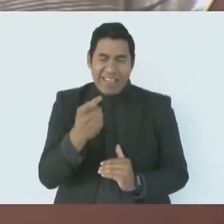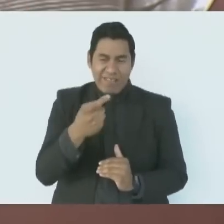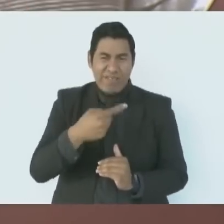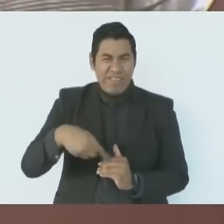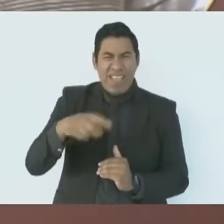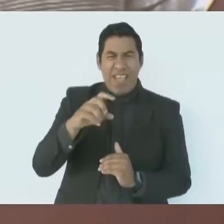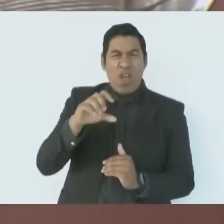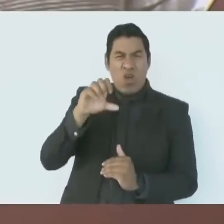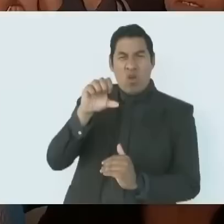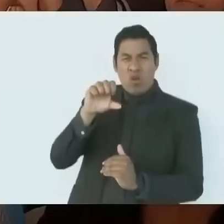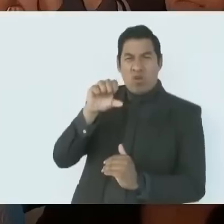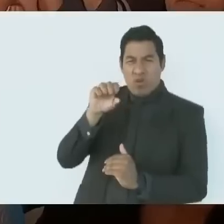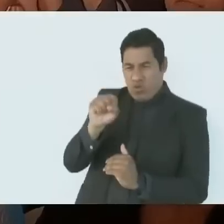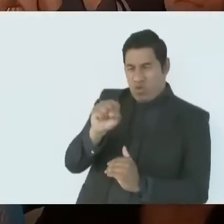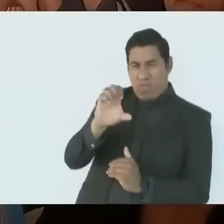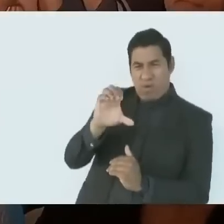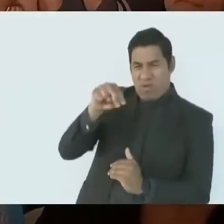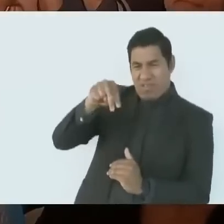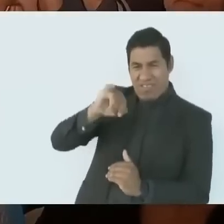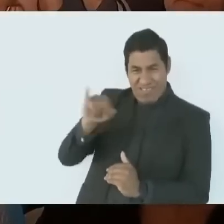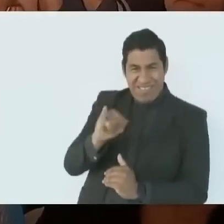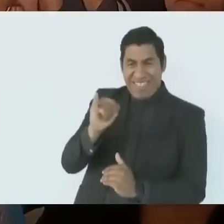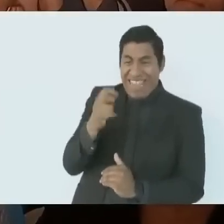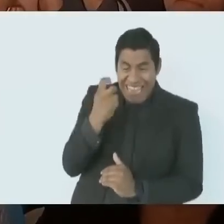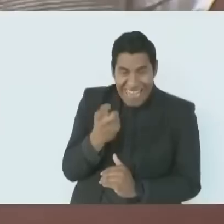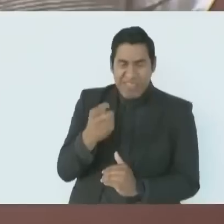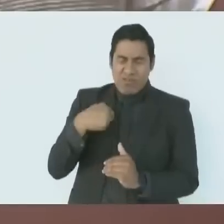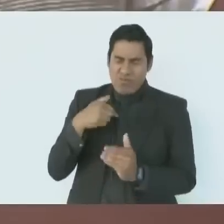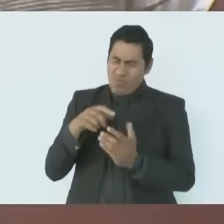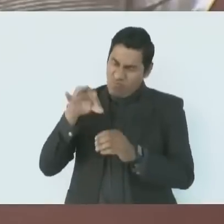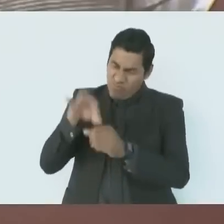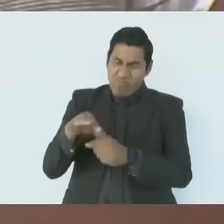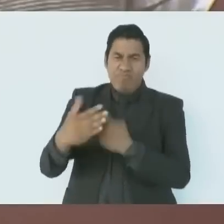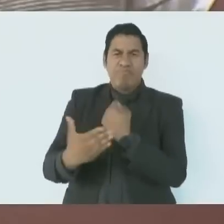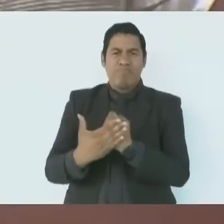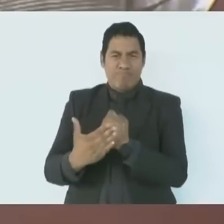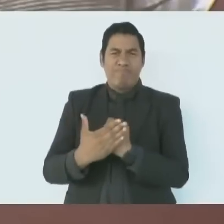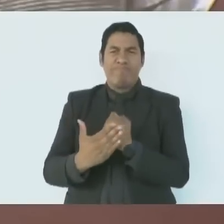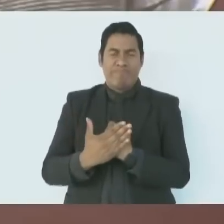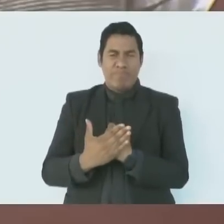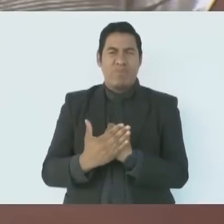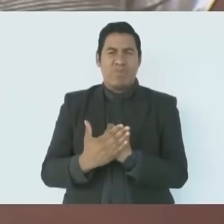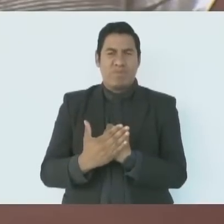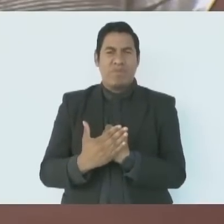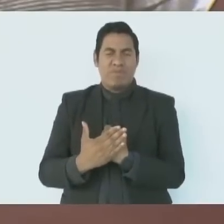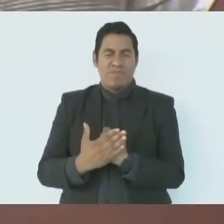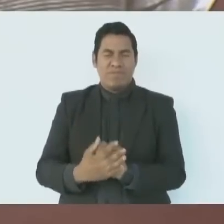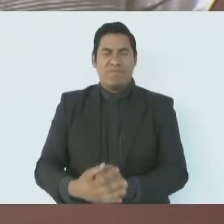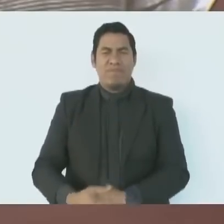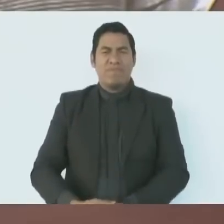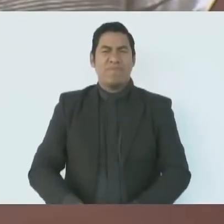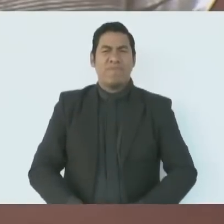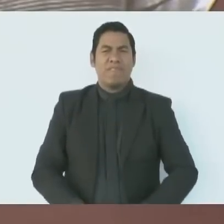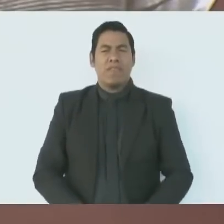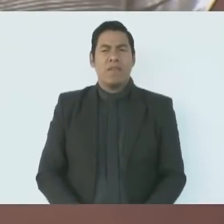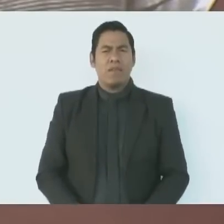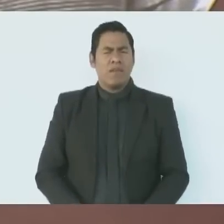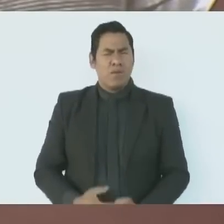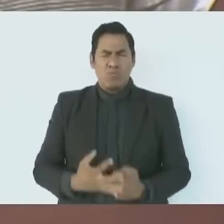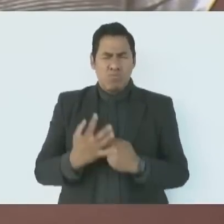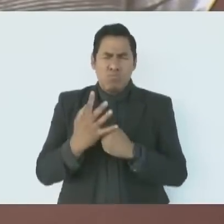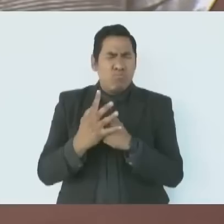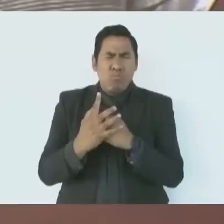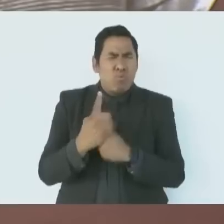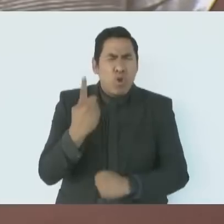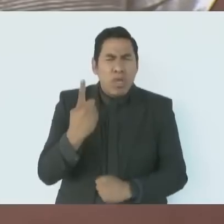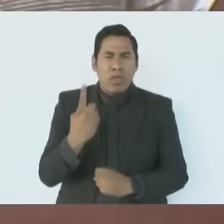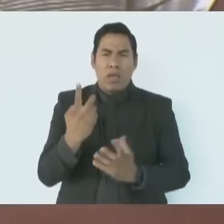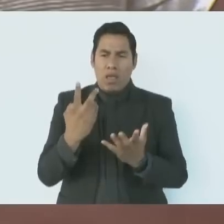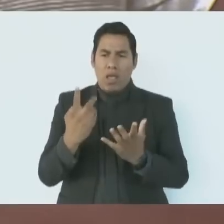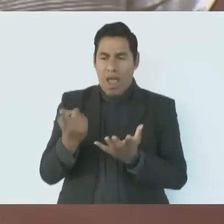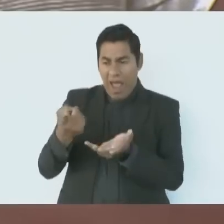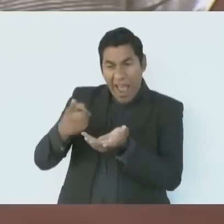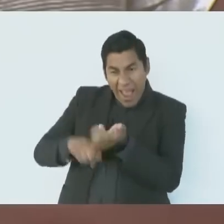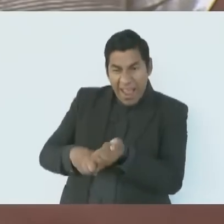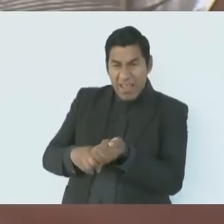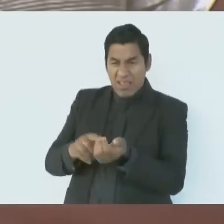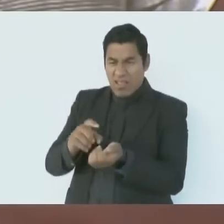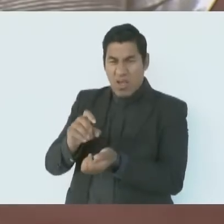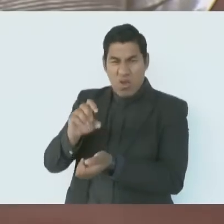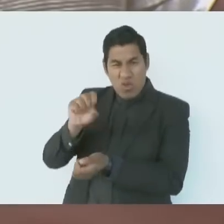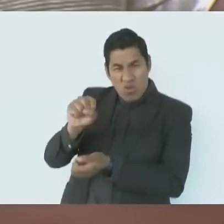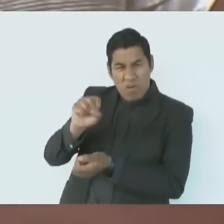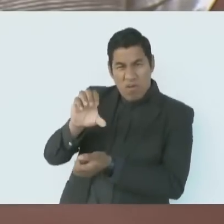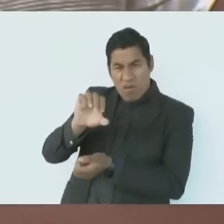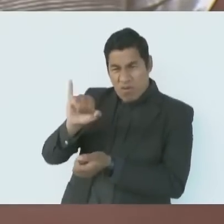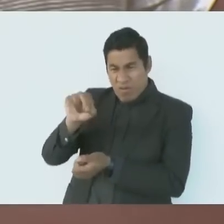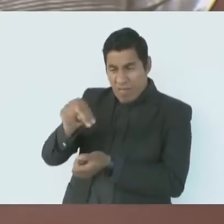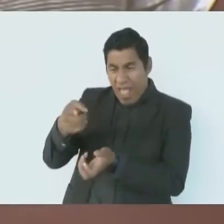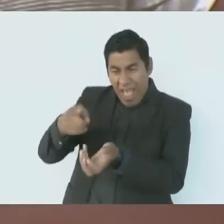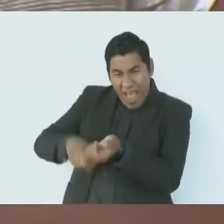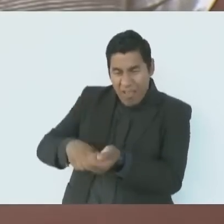nación vamos a mejorar a limpiar de corrupción el poder judicial Y quién es el único que lo